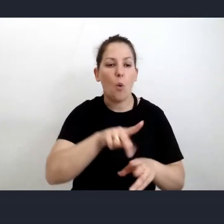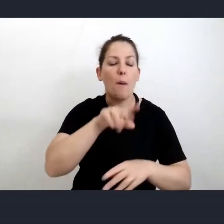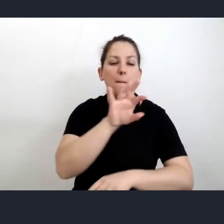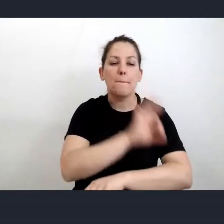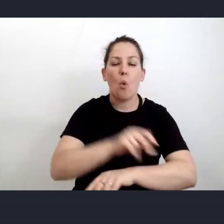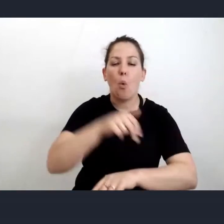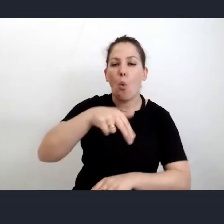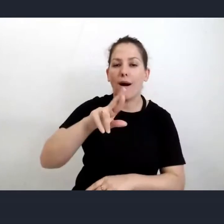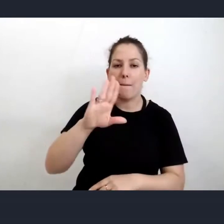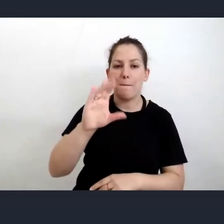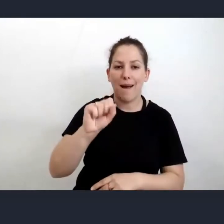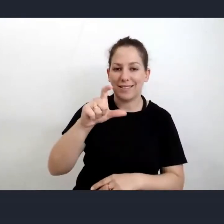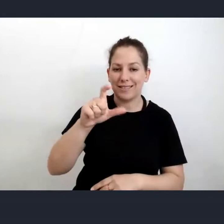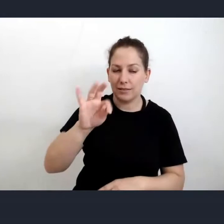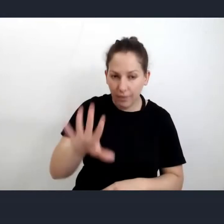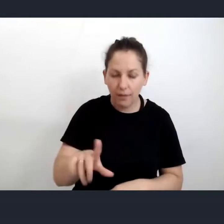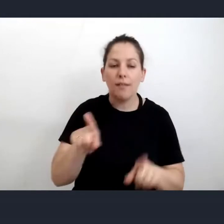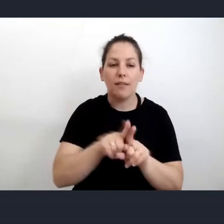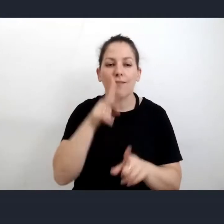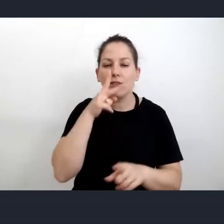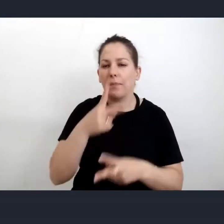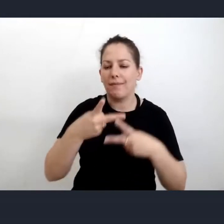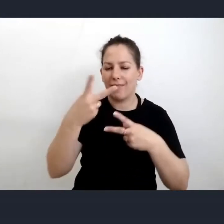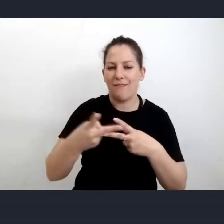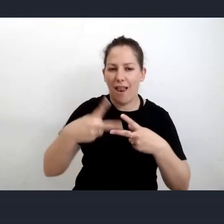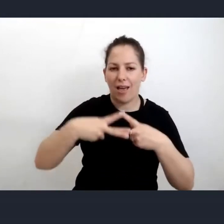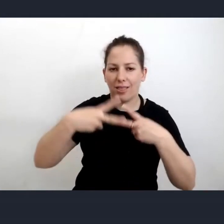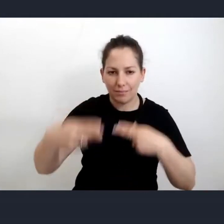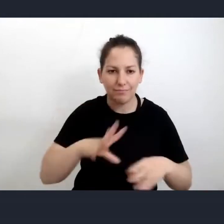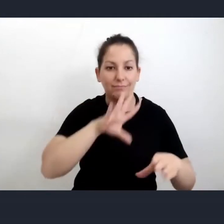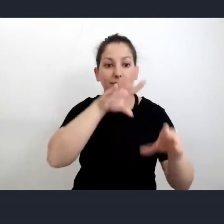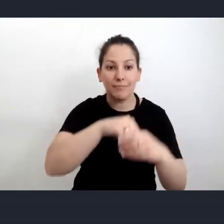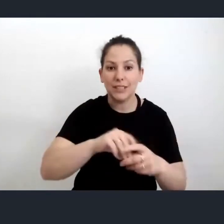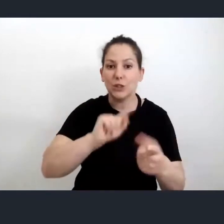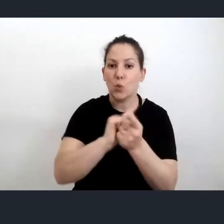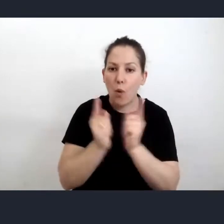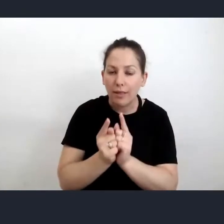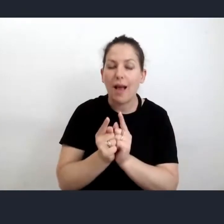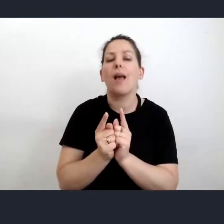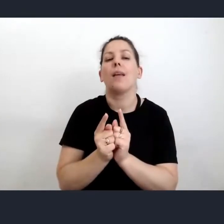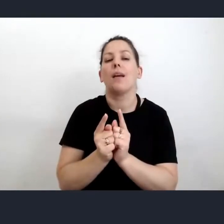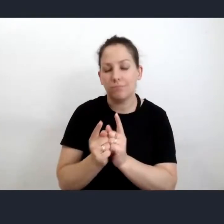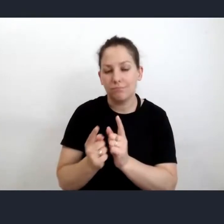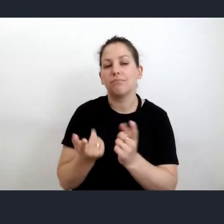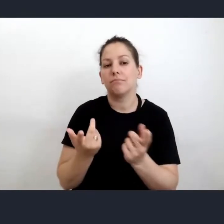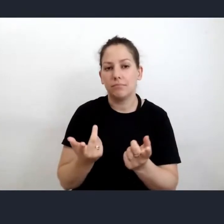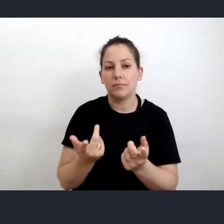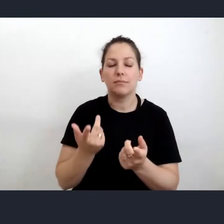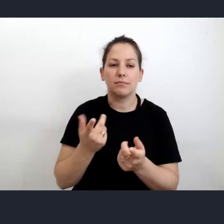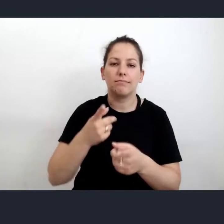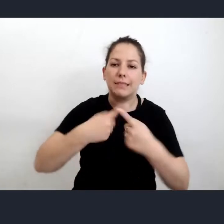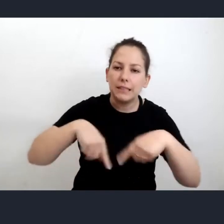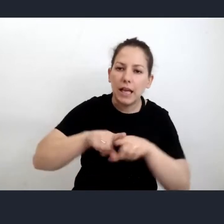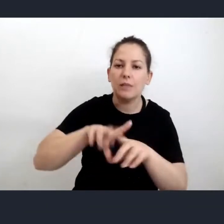Też widzimy przez te dwa lata, jak już uczestniczymy w spotkaniach roboczych, takich studyjnych,